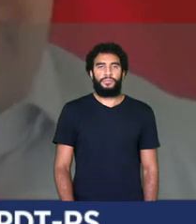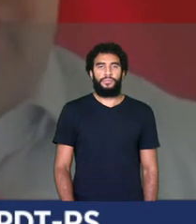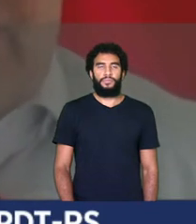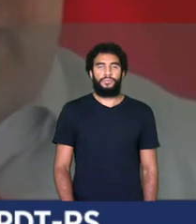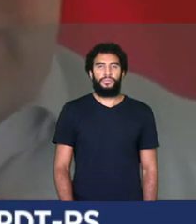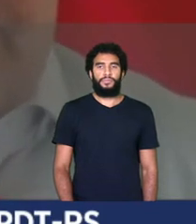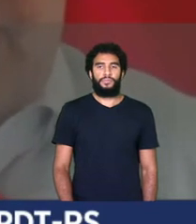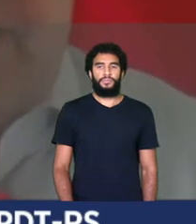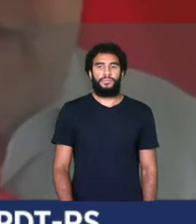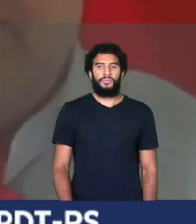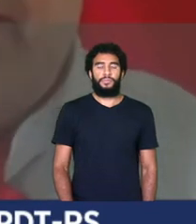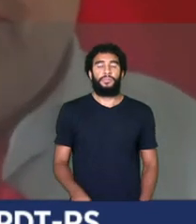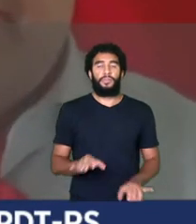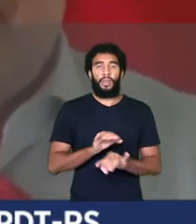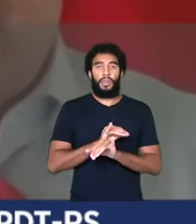PRESIDENTE, O PDT VOTA SIM AO TEXTO, SENHOR PRESIDENTE.